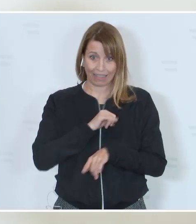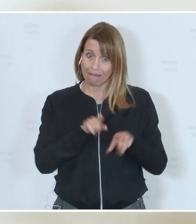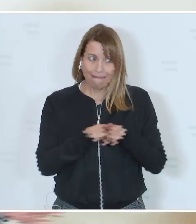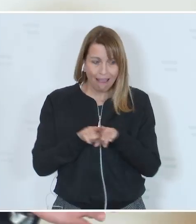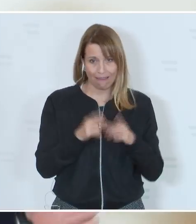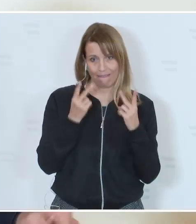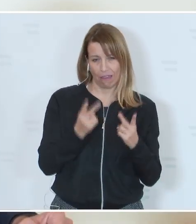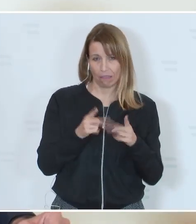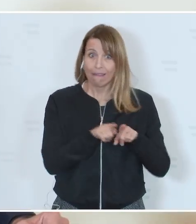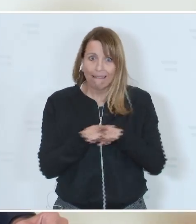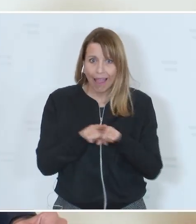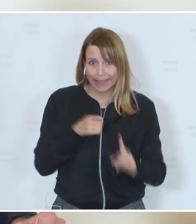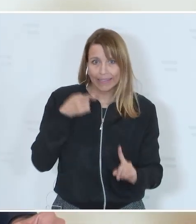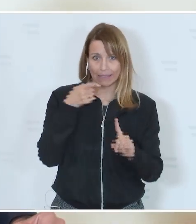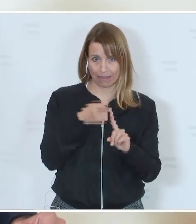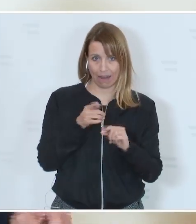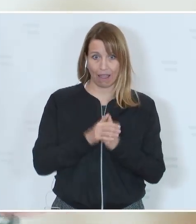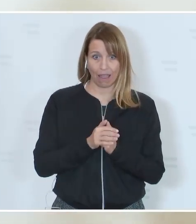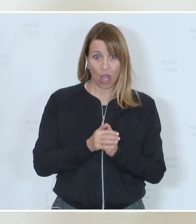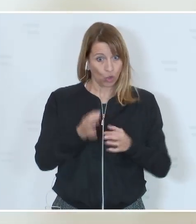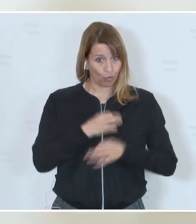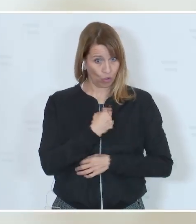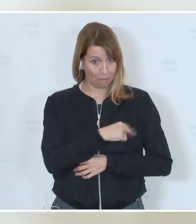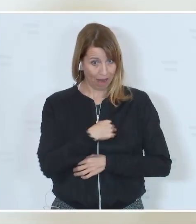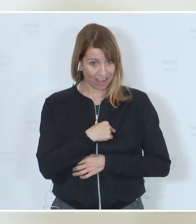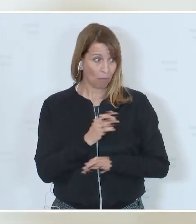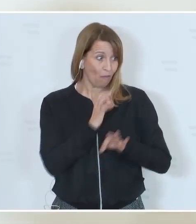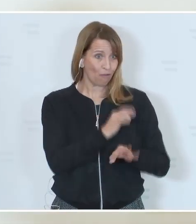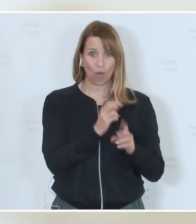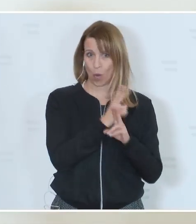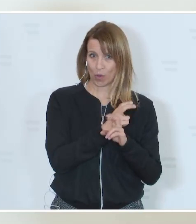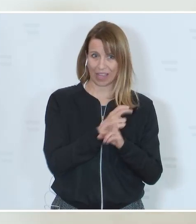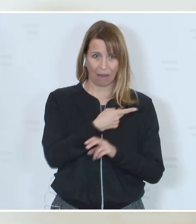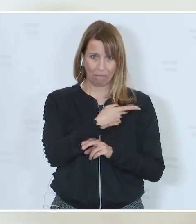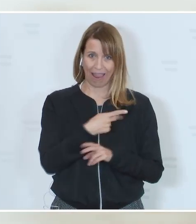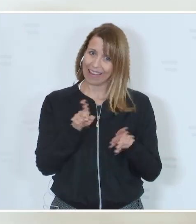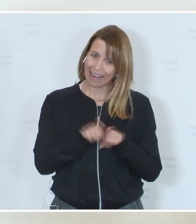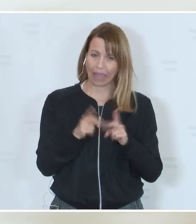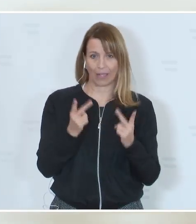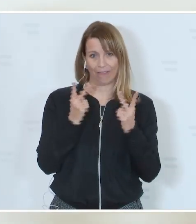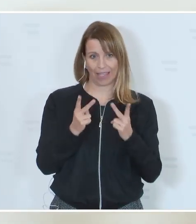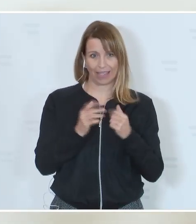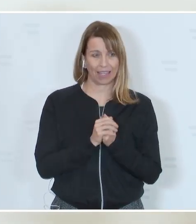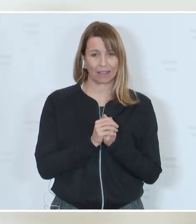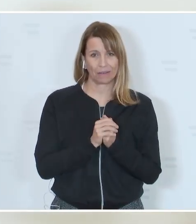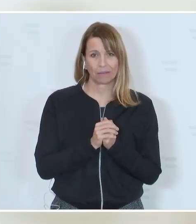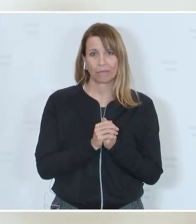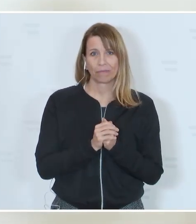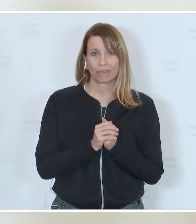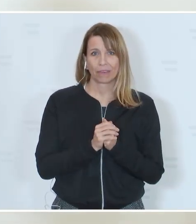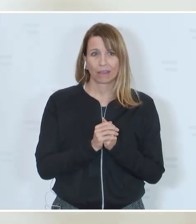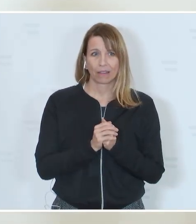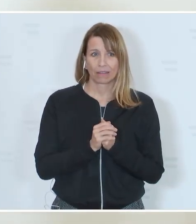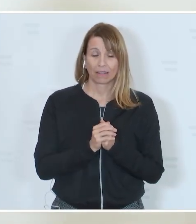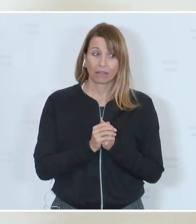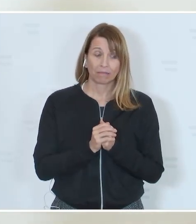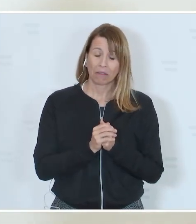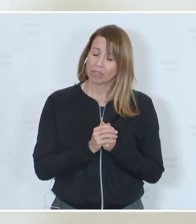Zielen, die für Malta und Österreich wichtig sind. Wir schätzen diese umfassende Partnerschaft